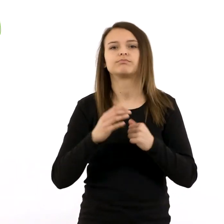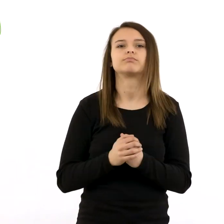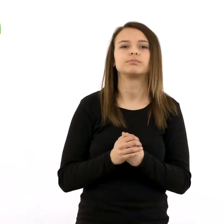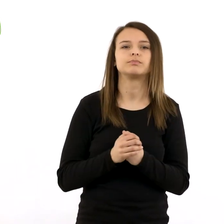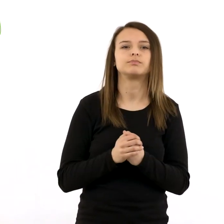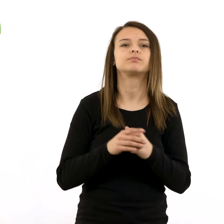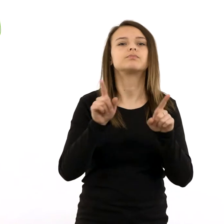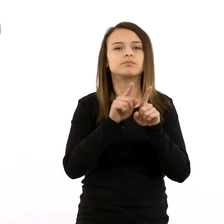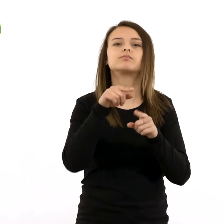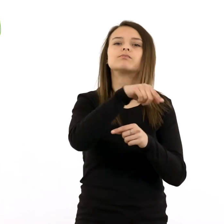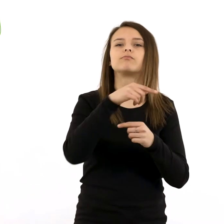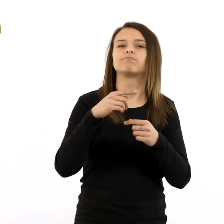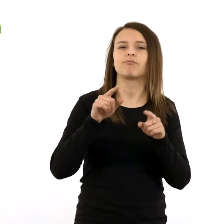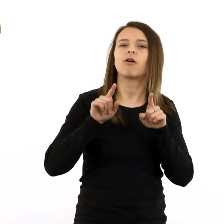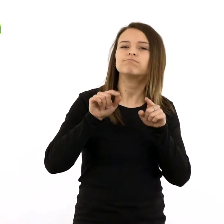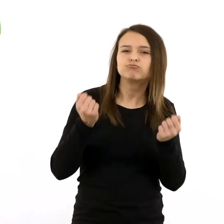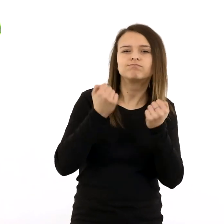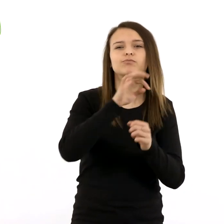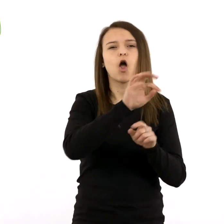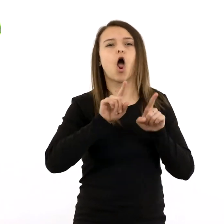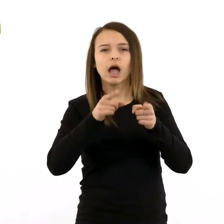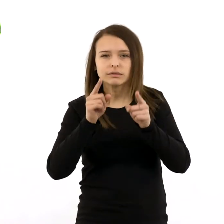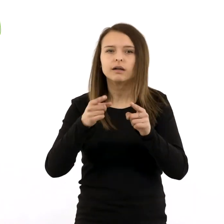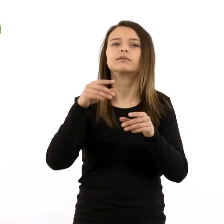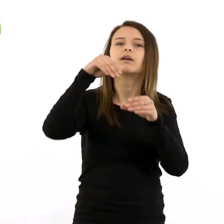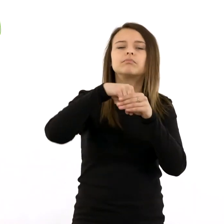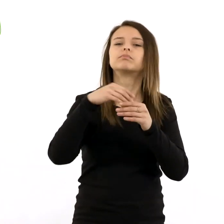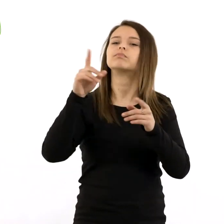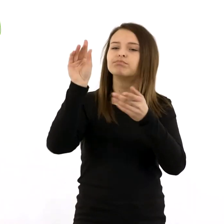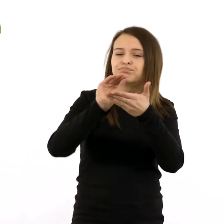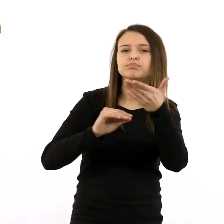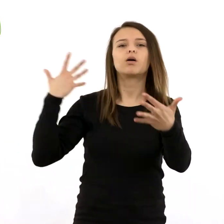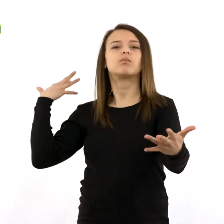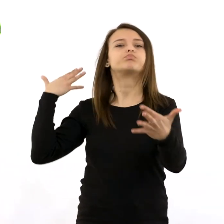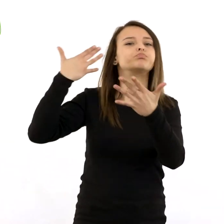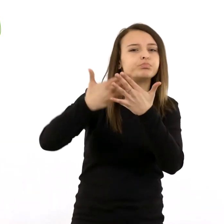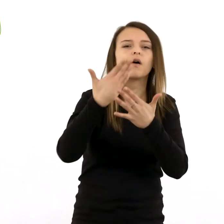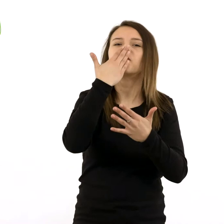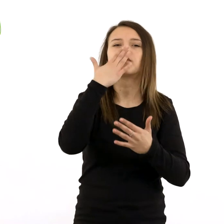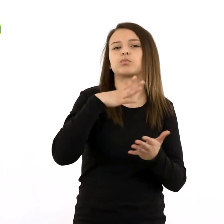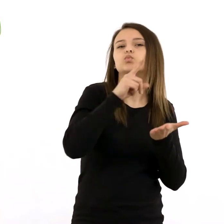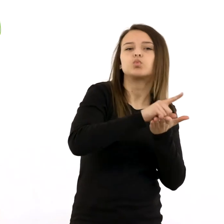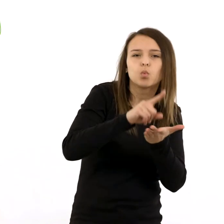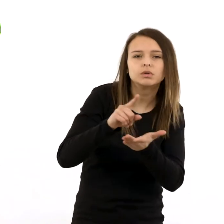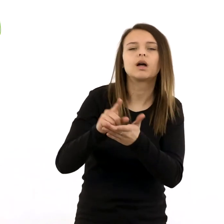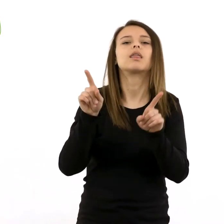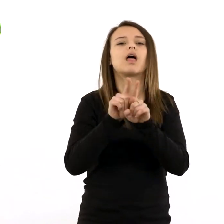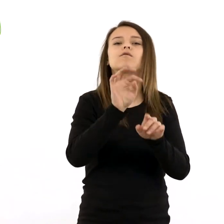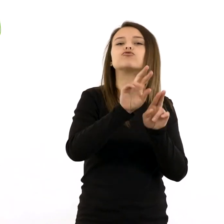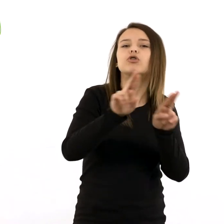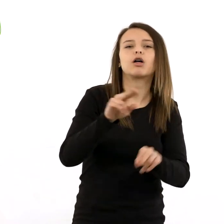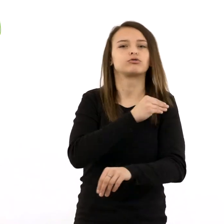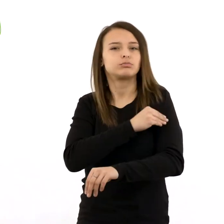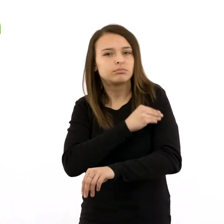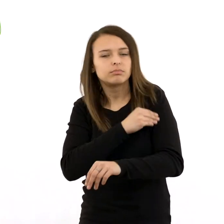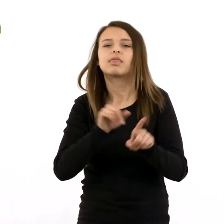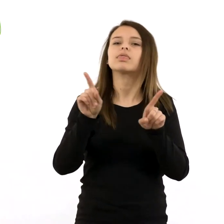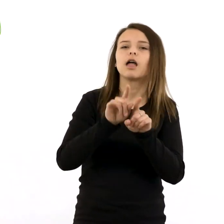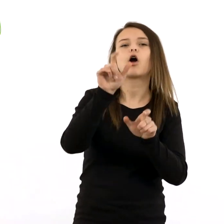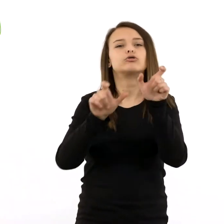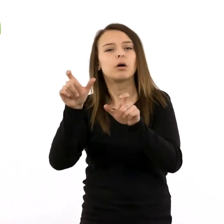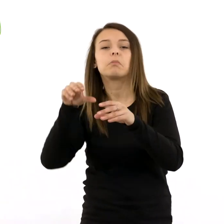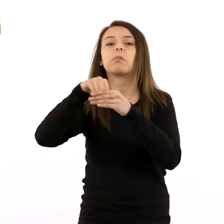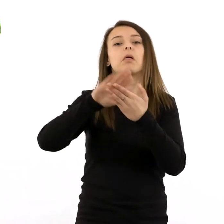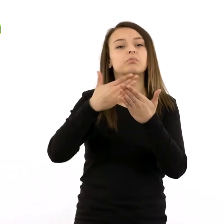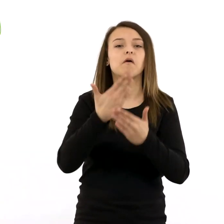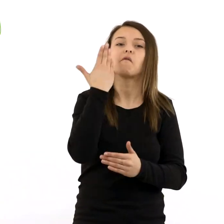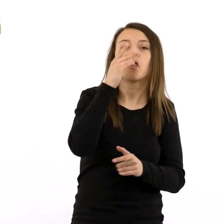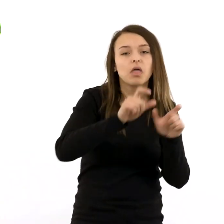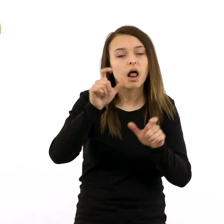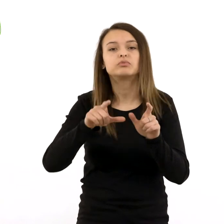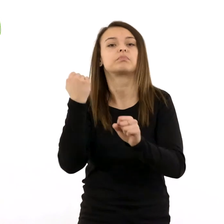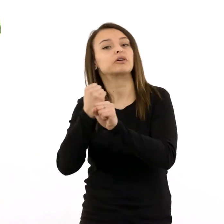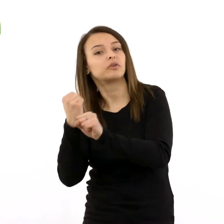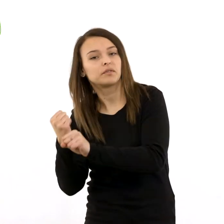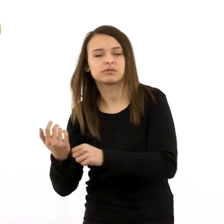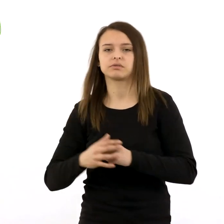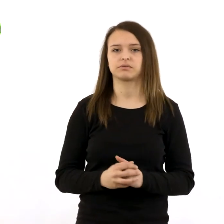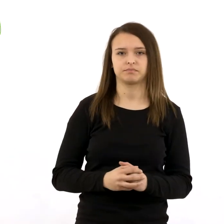opis dotychczasowych działań organizacji, sukcesów, zasobów rzeczowych i osobowych;